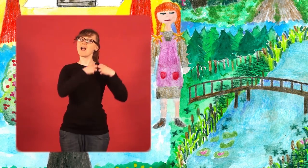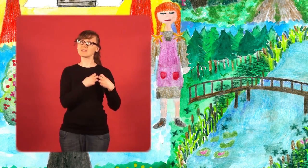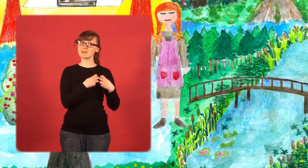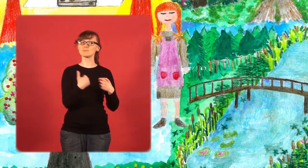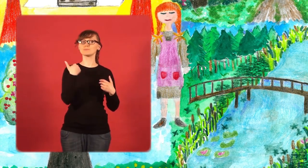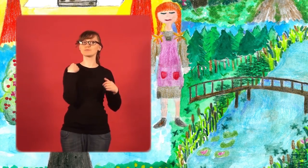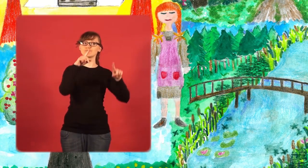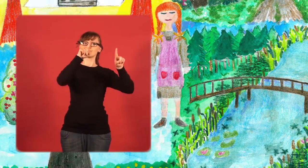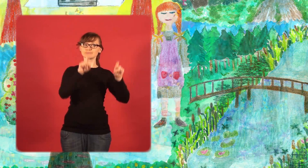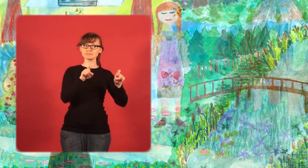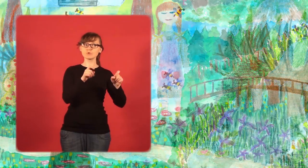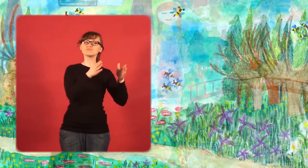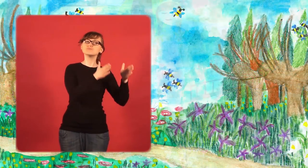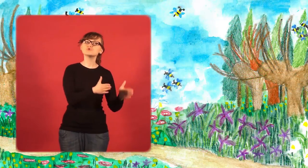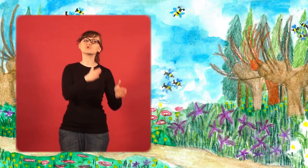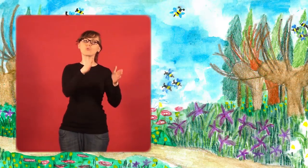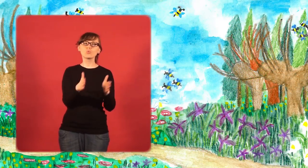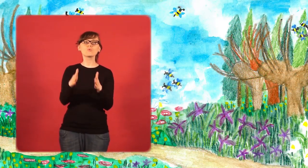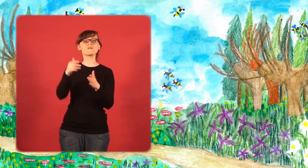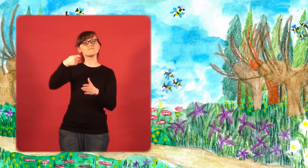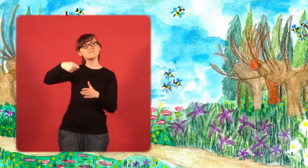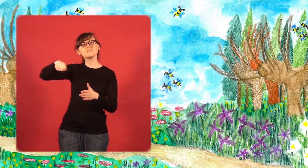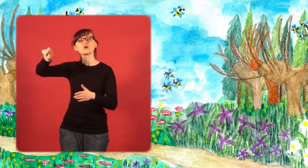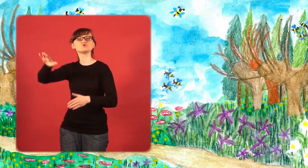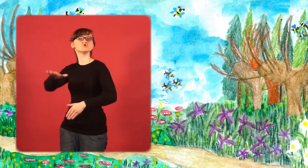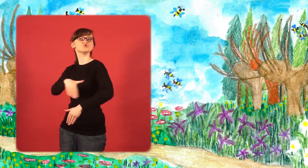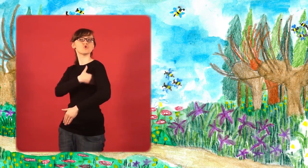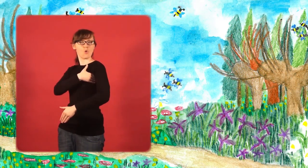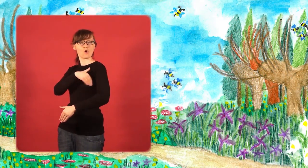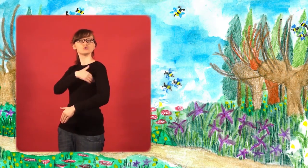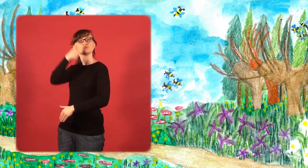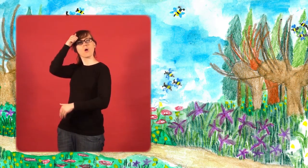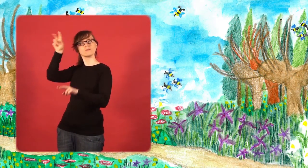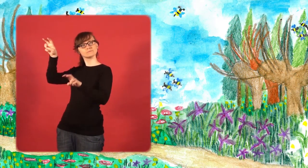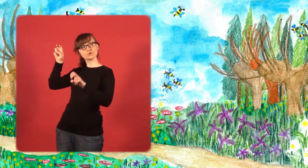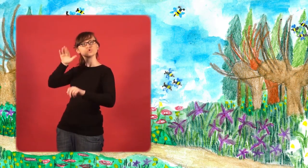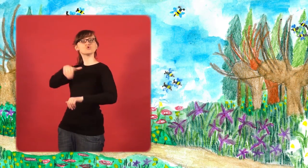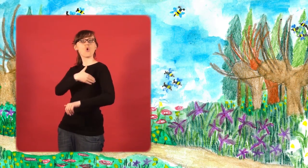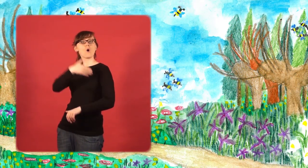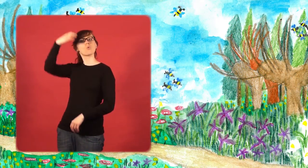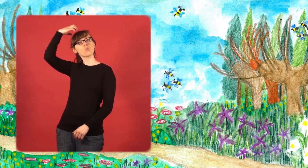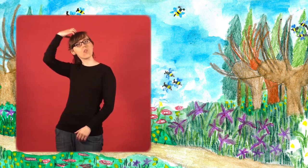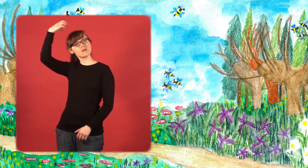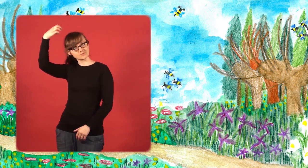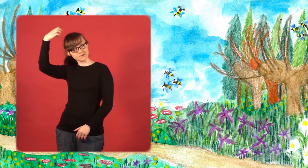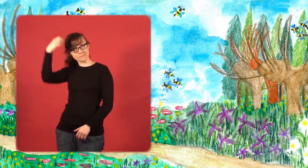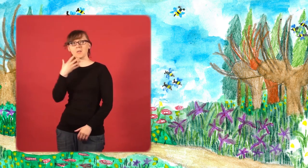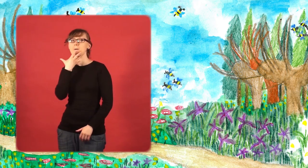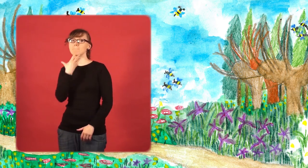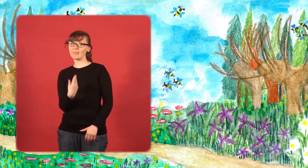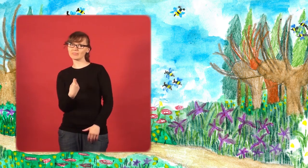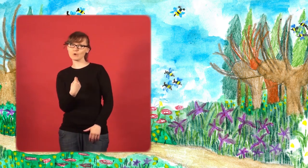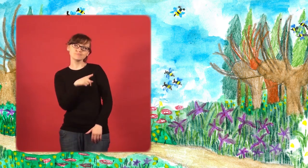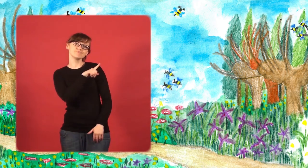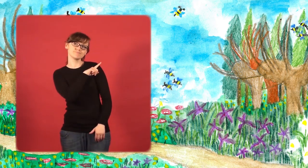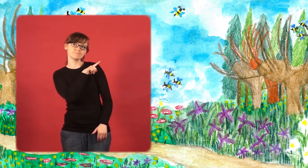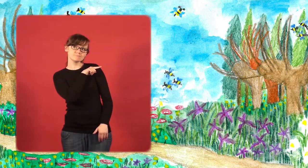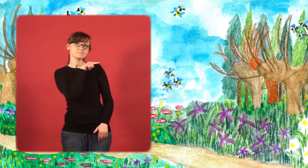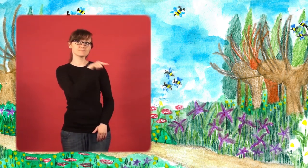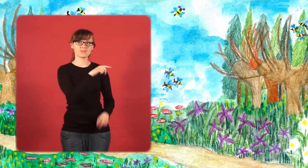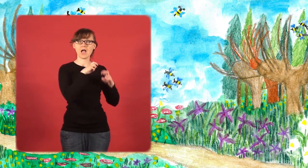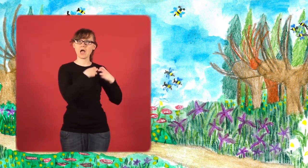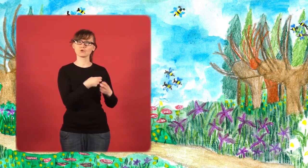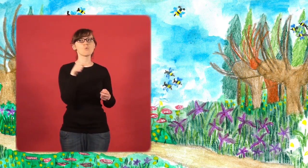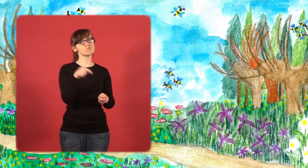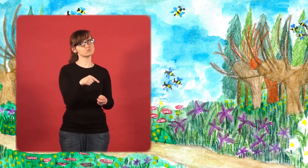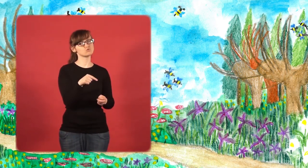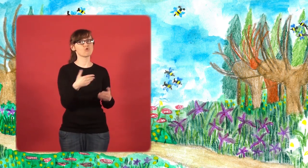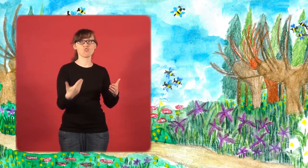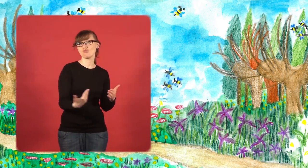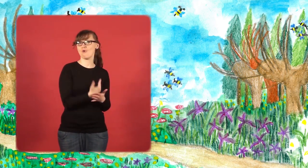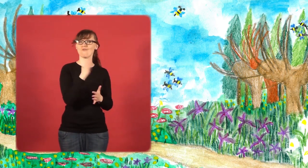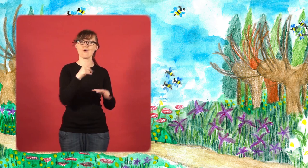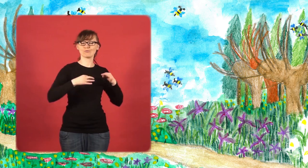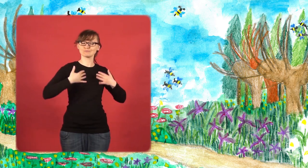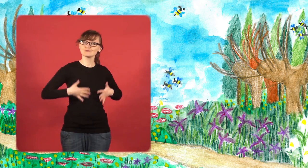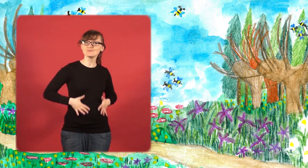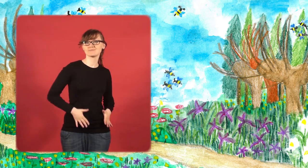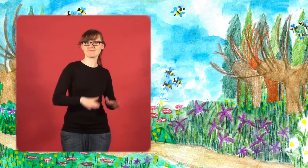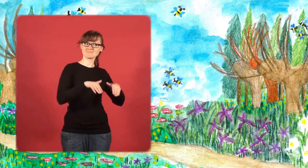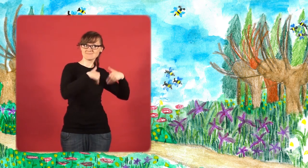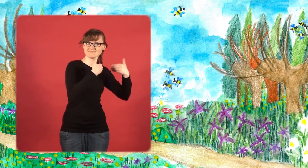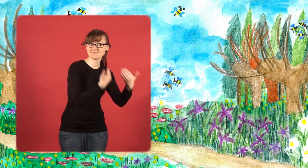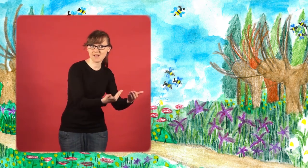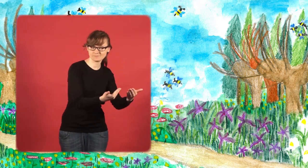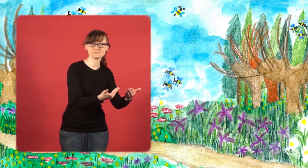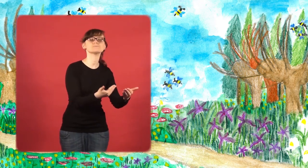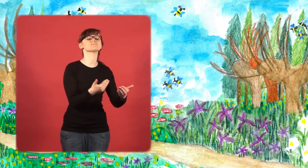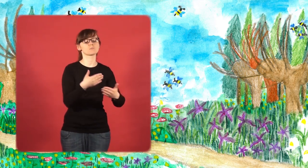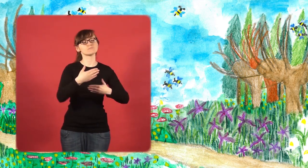Ania przygotowywała się do wyjazdu na Queen's Academy. Mateusz zadbał o to, by Ania otrzymała nowe i ładne sukienki.